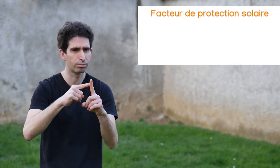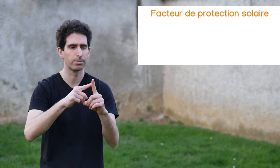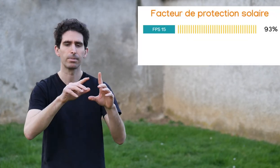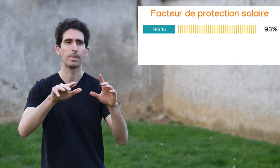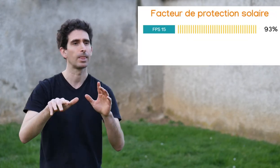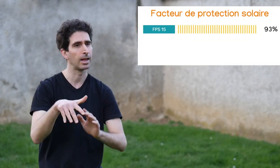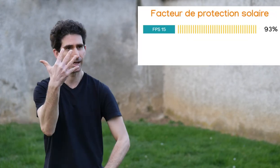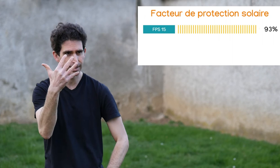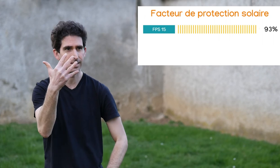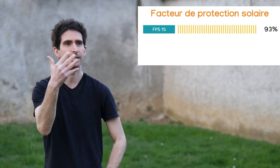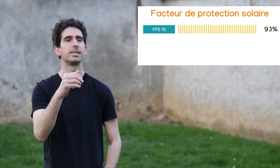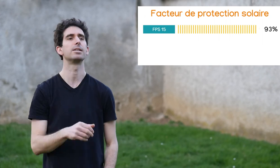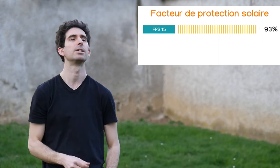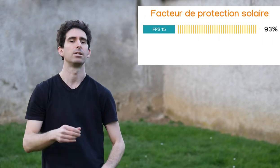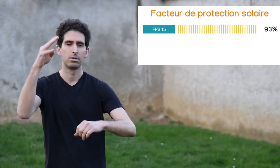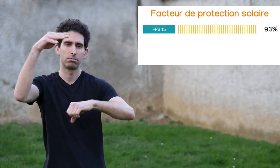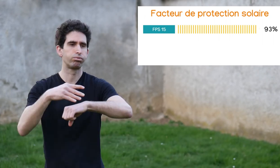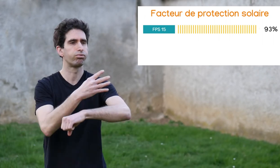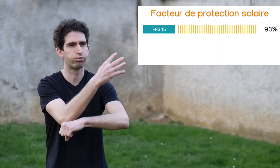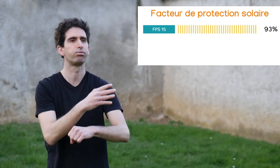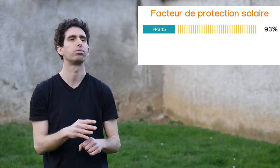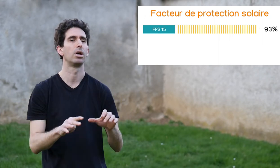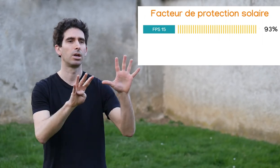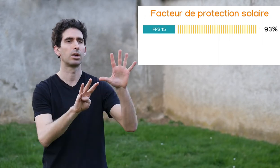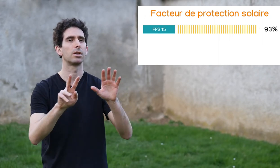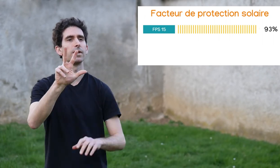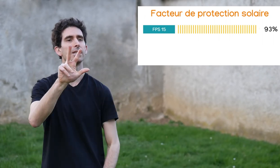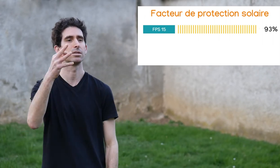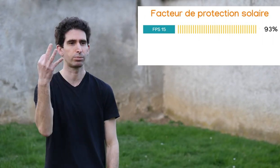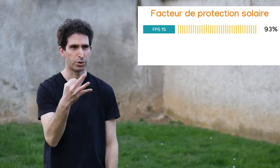A 15, 93% des ultraviolets sont bloqués.